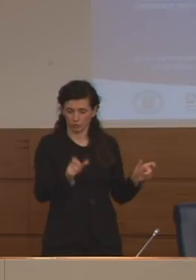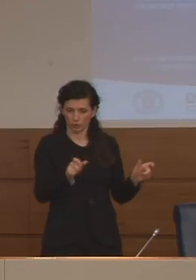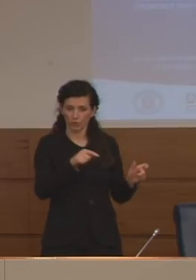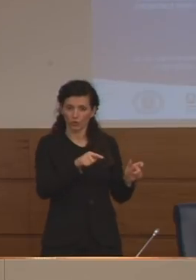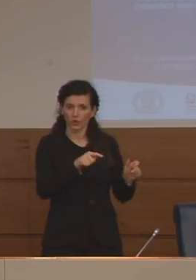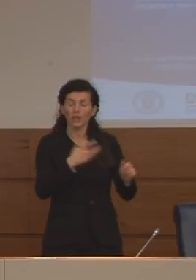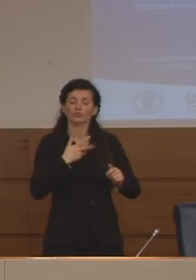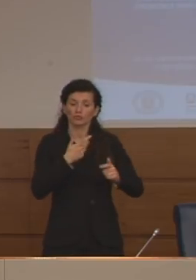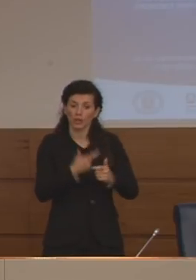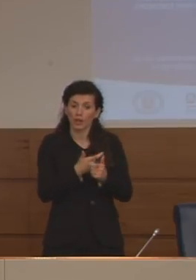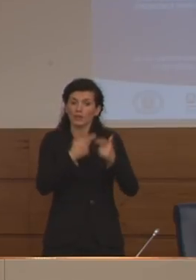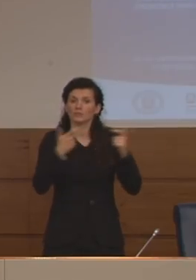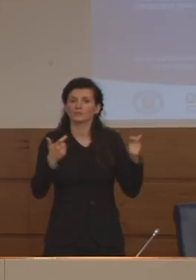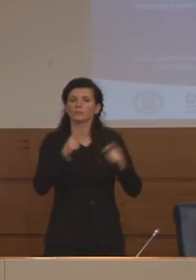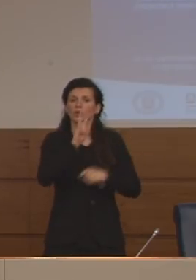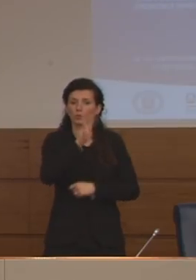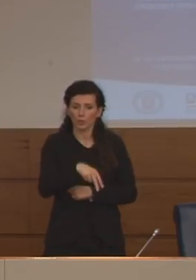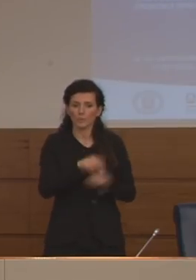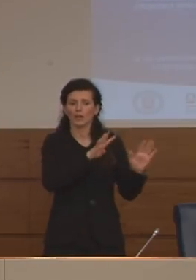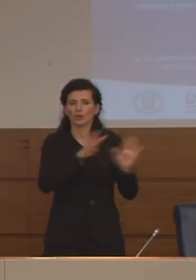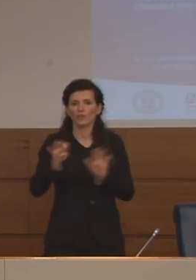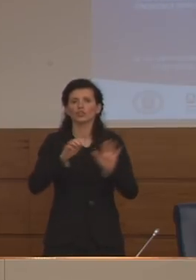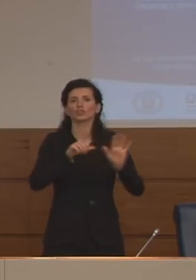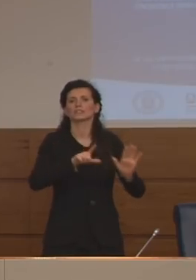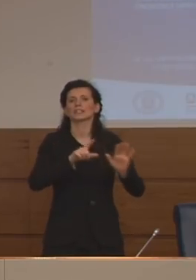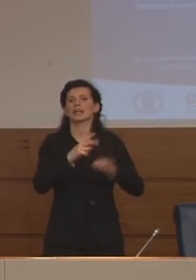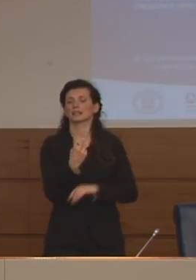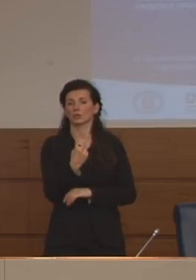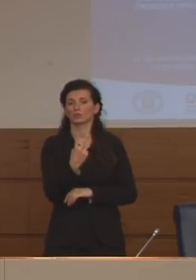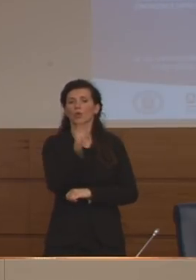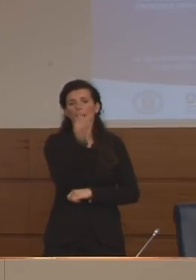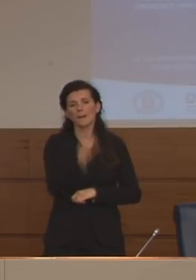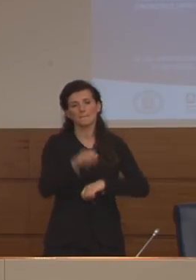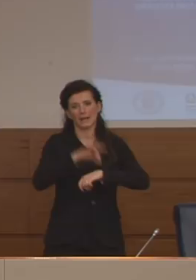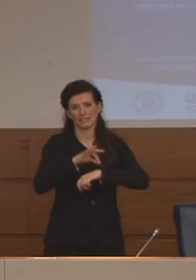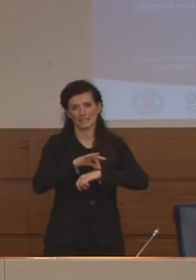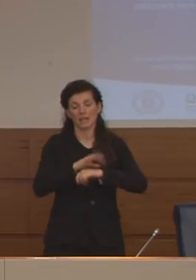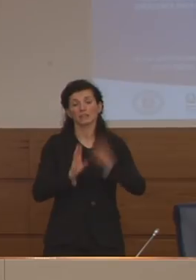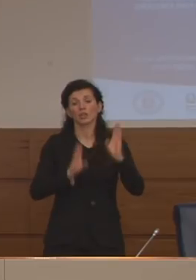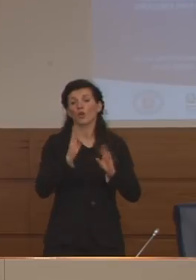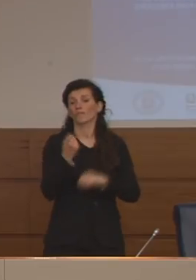con un incremento di 2.972 pazienti rispetto a ieri.